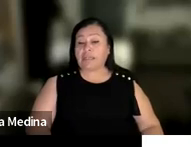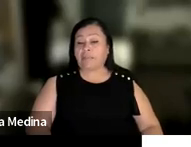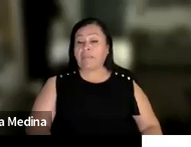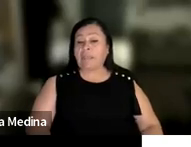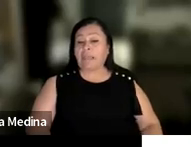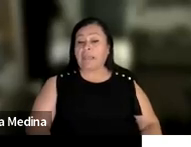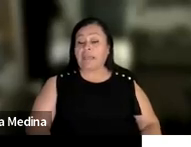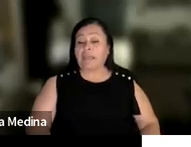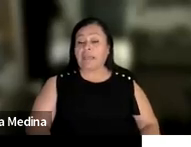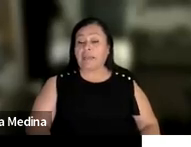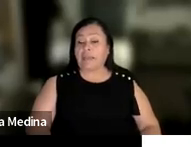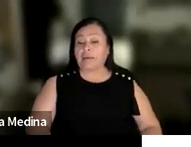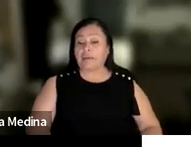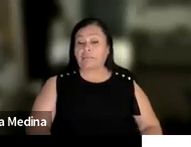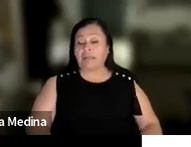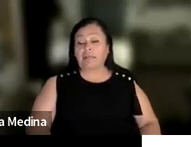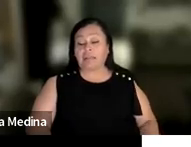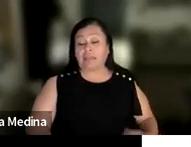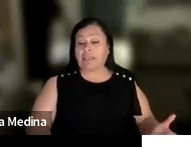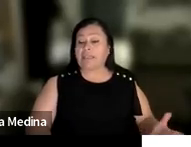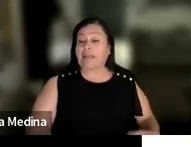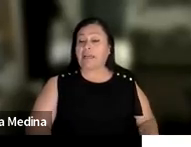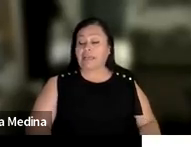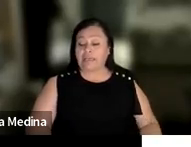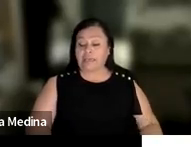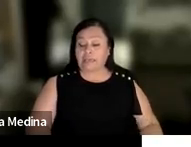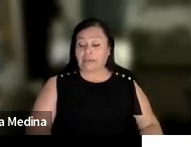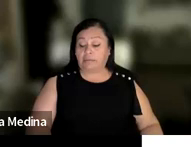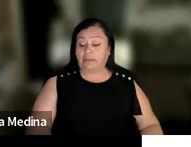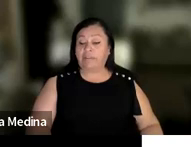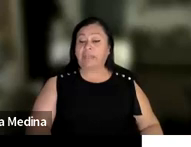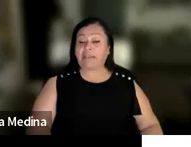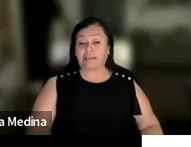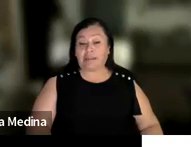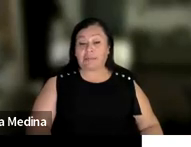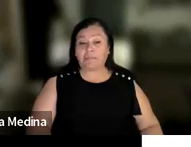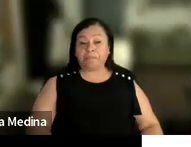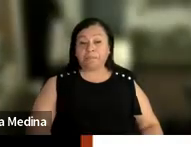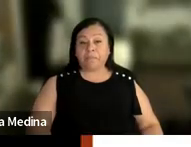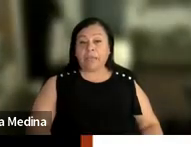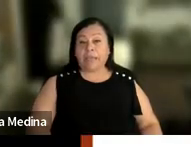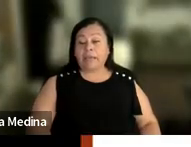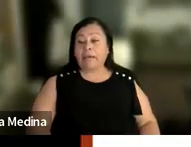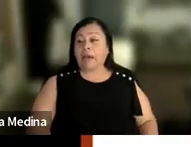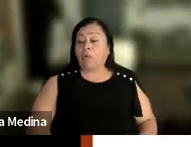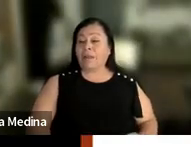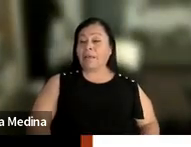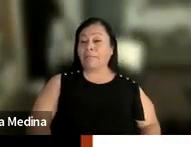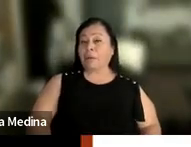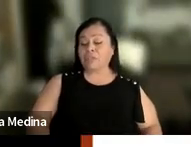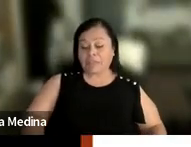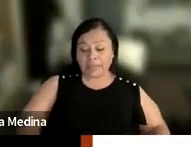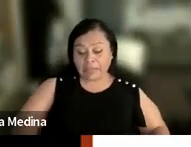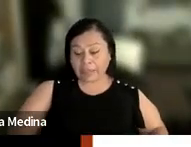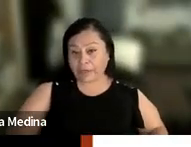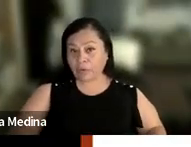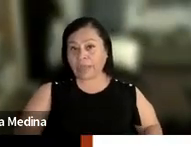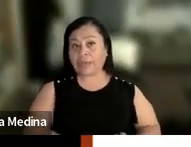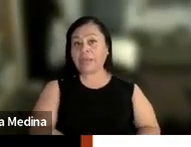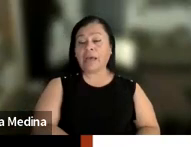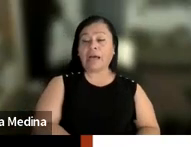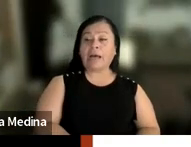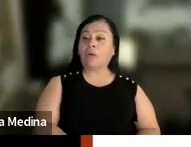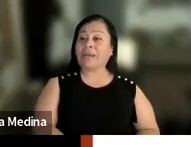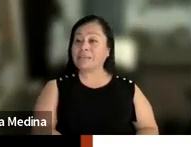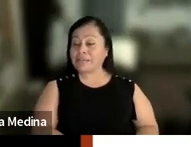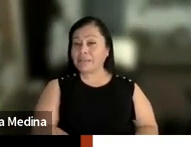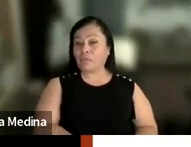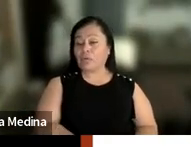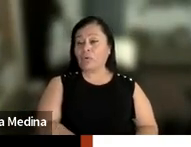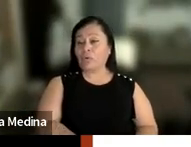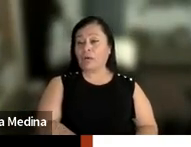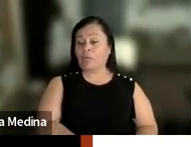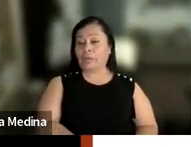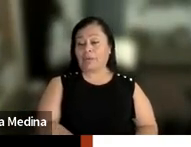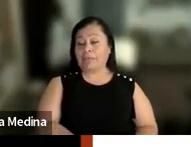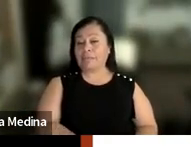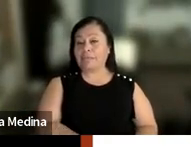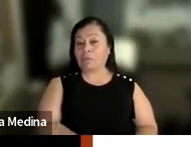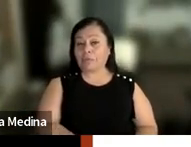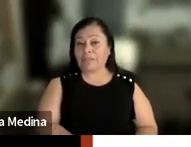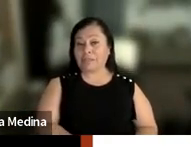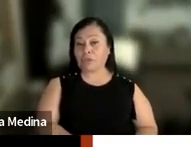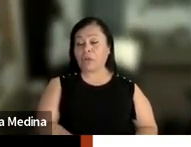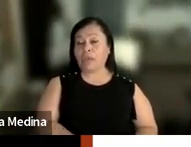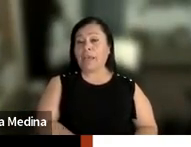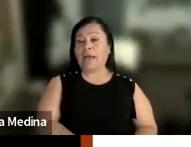Aquí les estamos dando la información también para para otro recurso que es a el para genética y enfermedades raras.